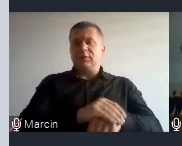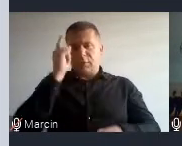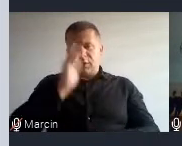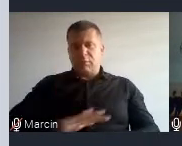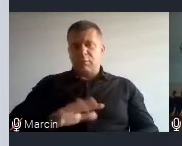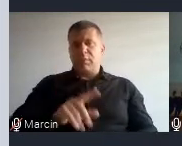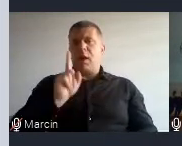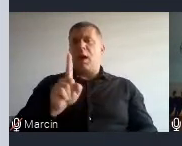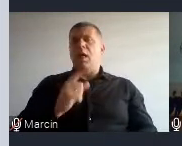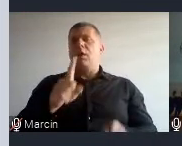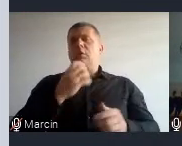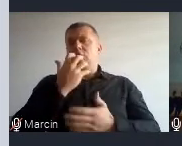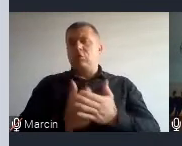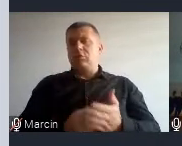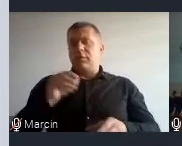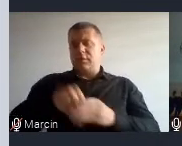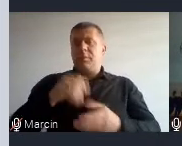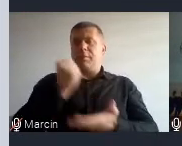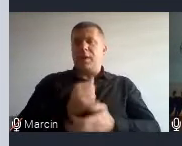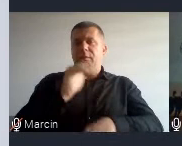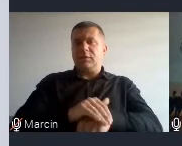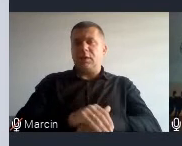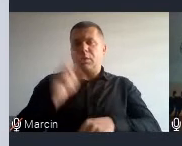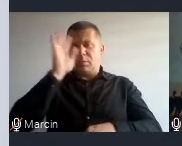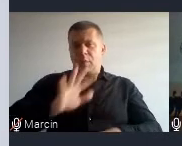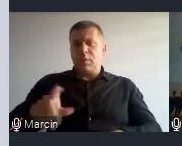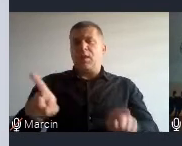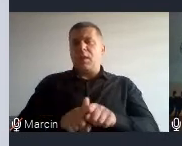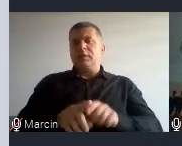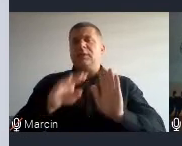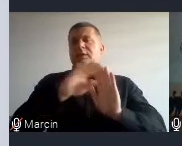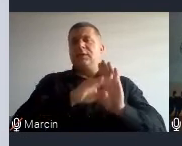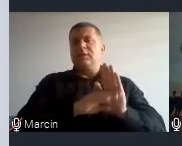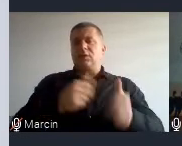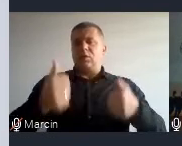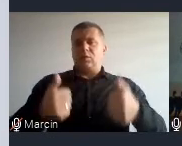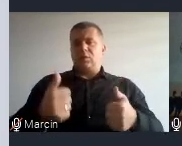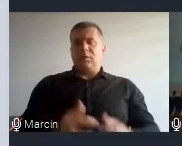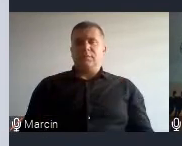ale stosowane zarówno w Prawie Zamówień Publicznych jak i w zasadzie konkurencyjności.